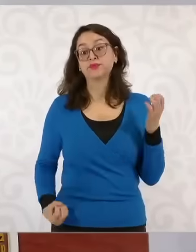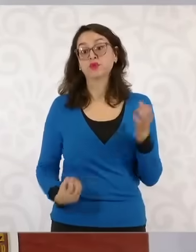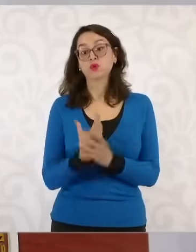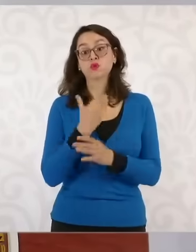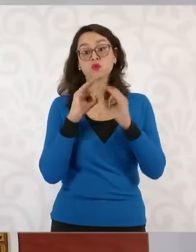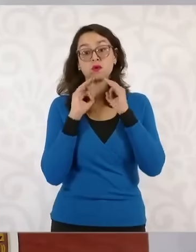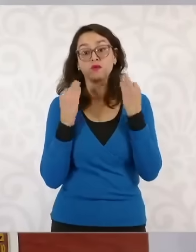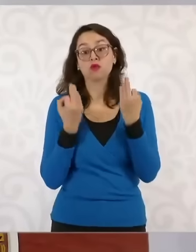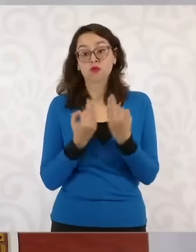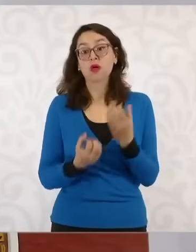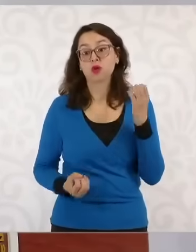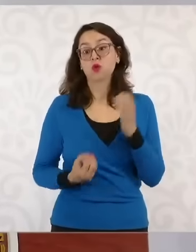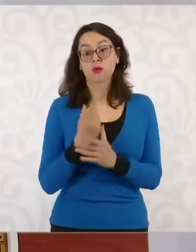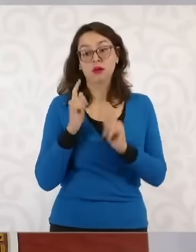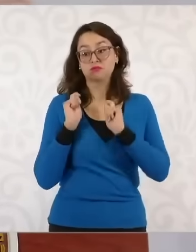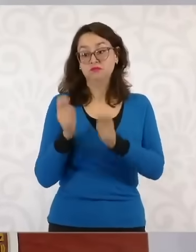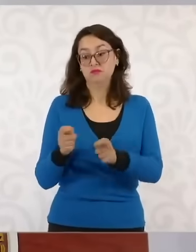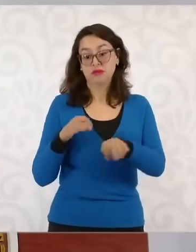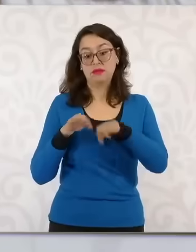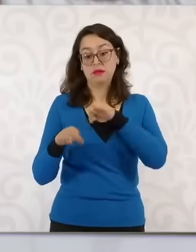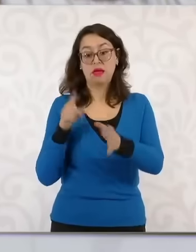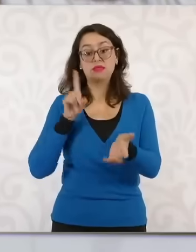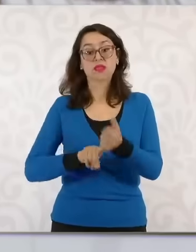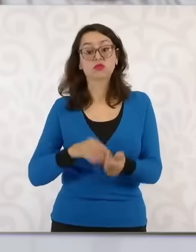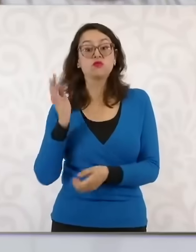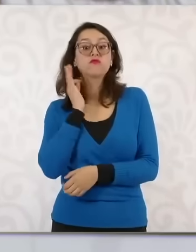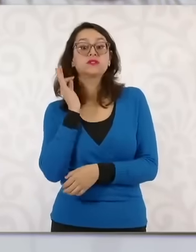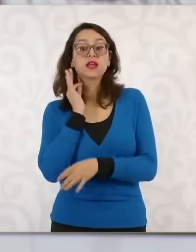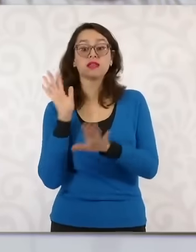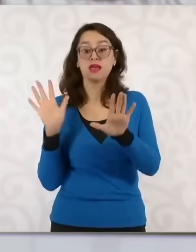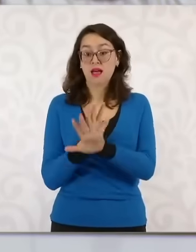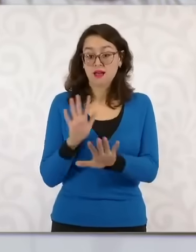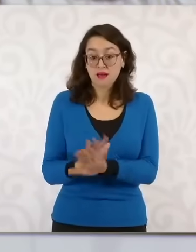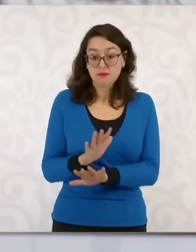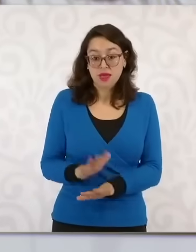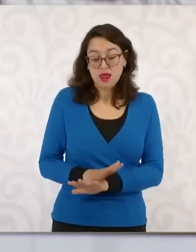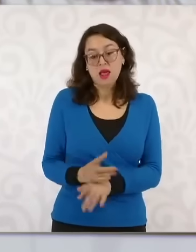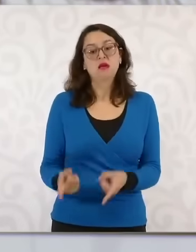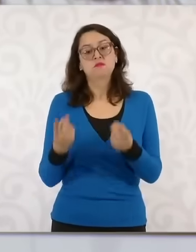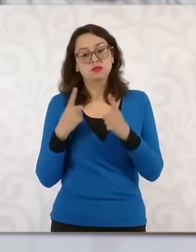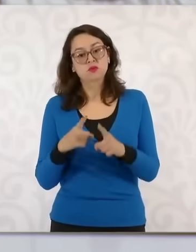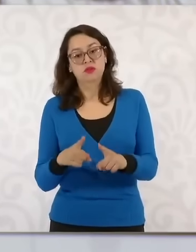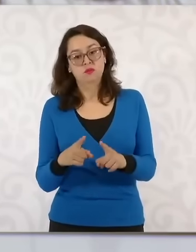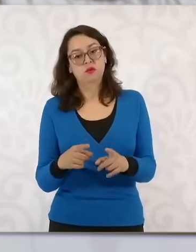llegue a la fiscalía, de transformar la fiscalía y al mismo tiempo pues de dar resultados junto